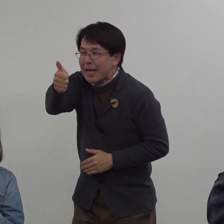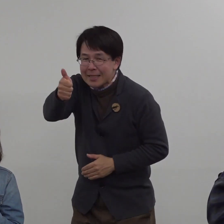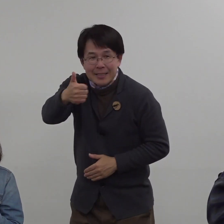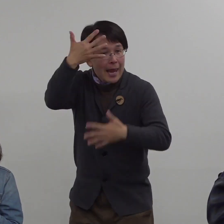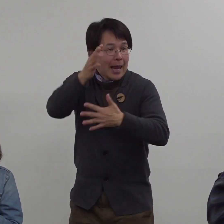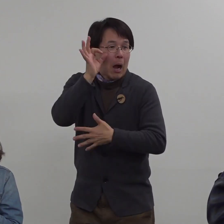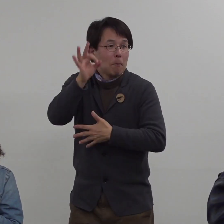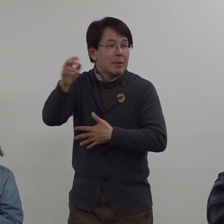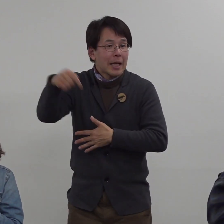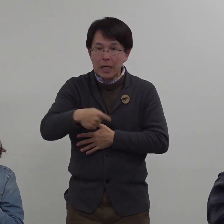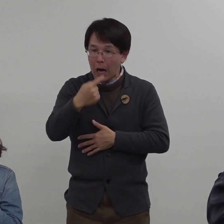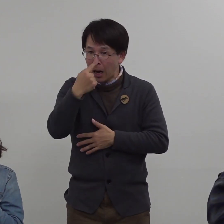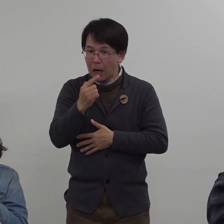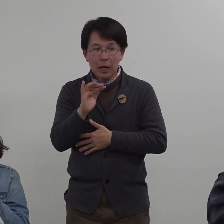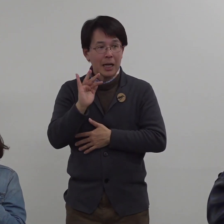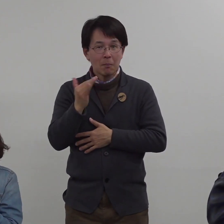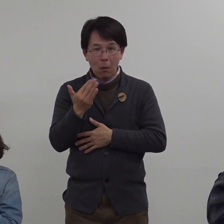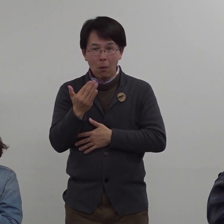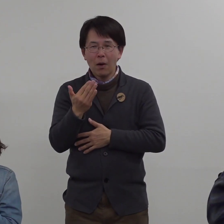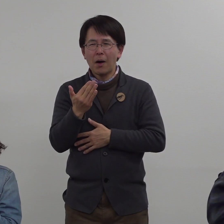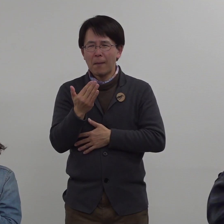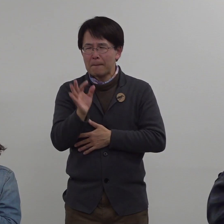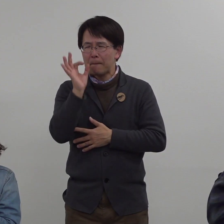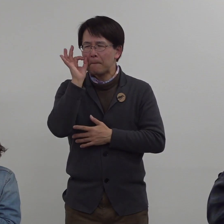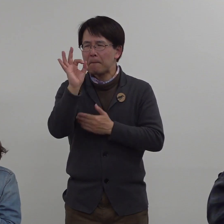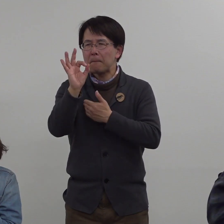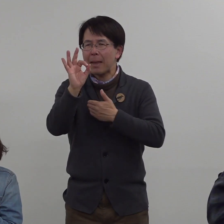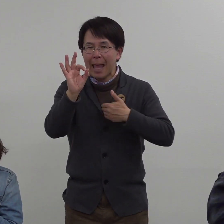それでもやっぱり見れるものが増えたのはとても嬉しかった